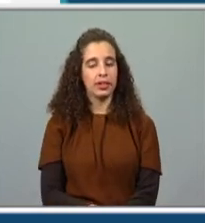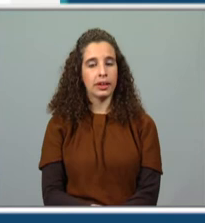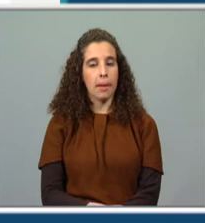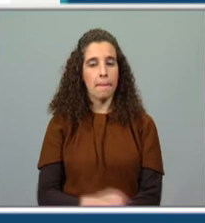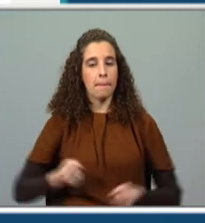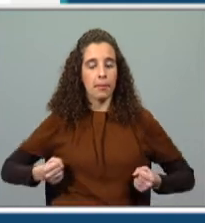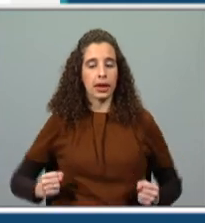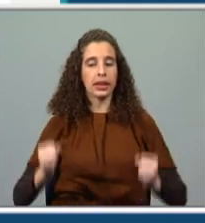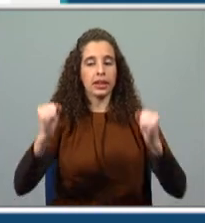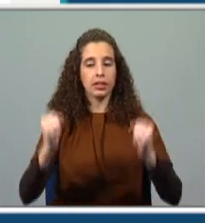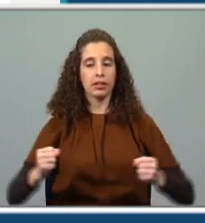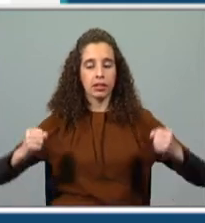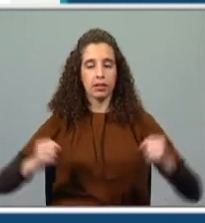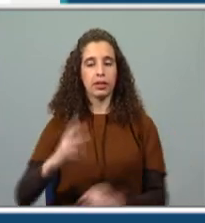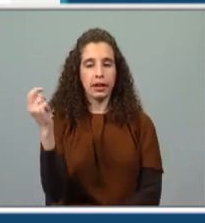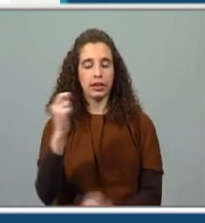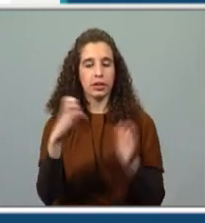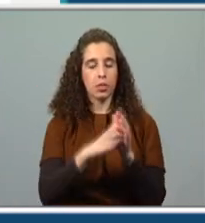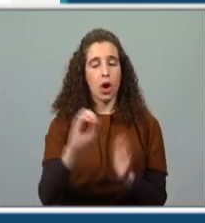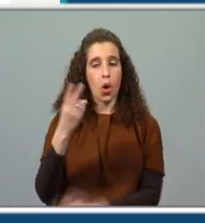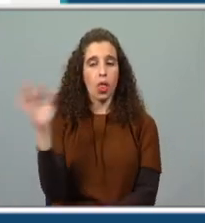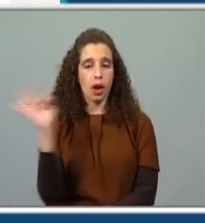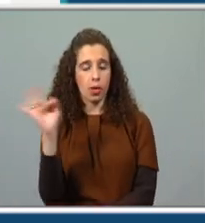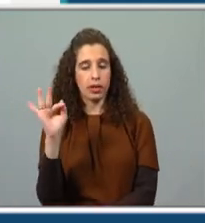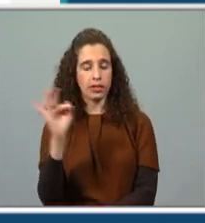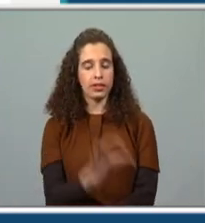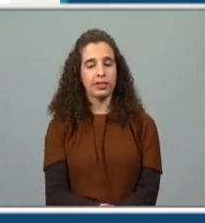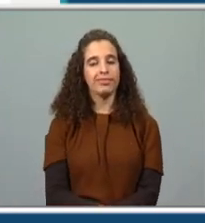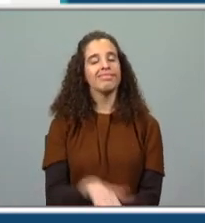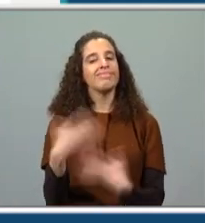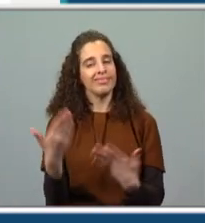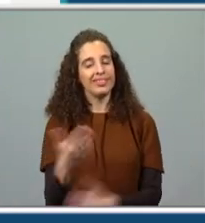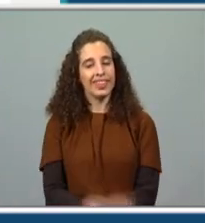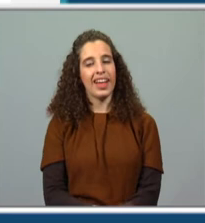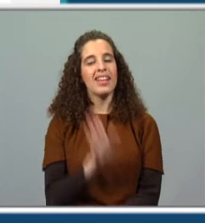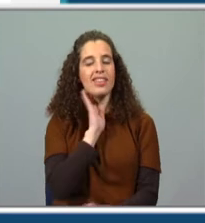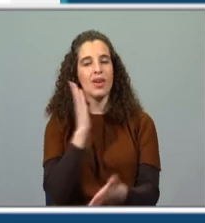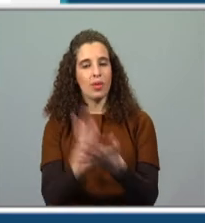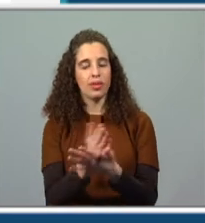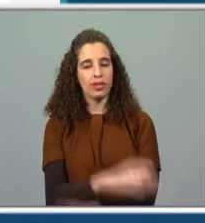na terceira imagem ou na quarta ora bolo e será a última imagem e 在第三張或第四張圖片中好蛋糕，這將是最後一張圖片